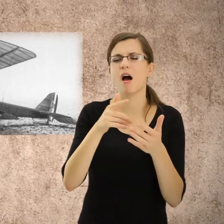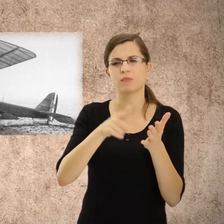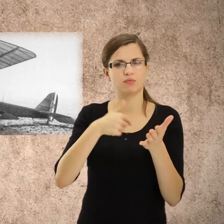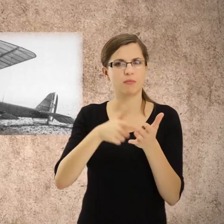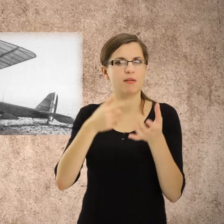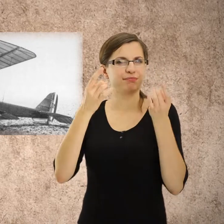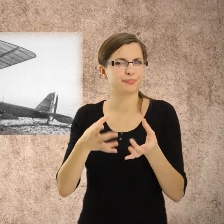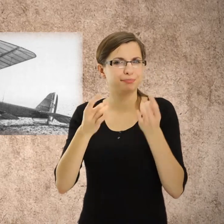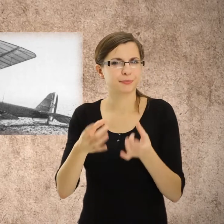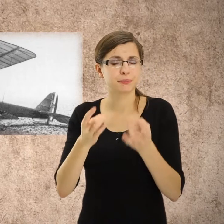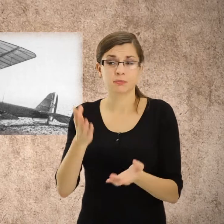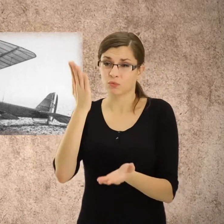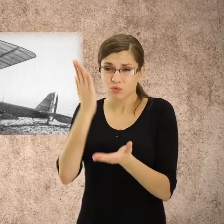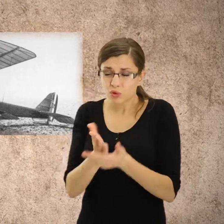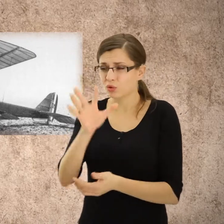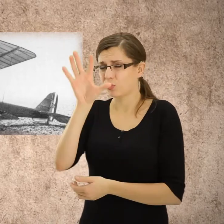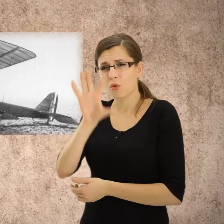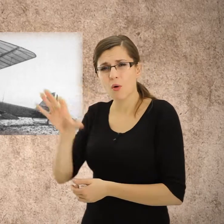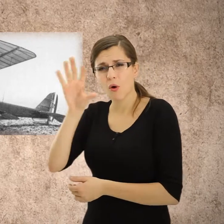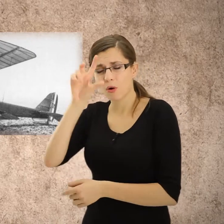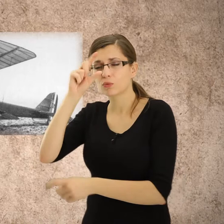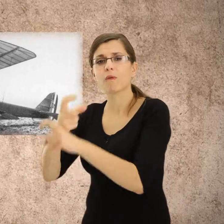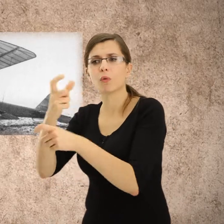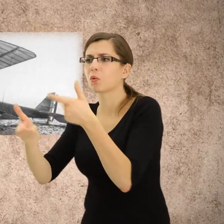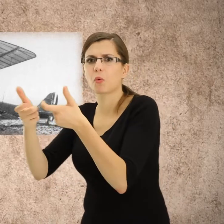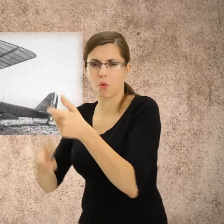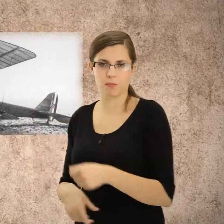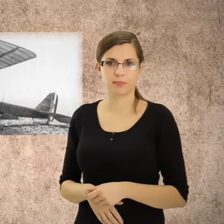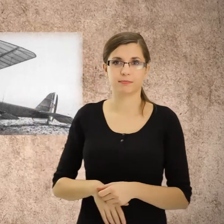często się psuły i były wykorzystywane przez armię tylko do zwiadu.